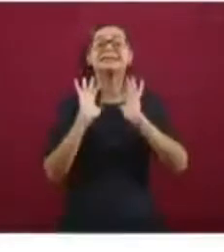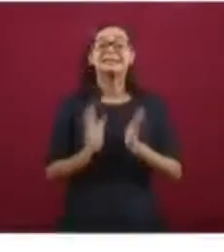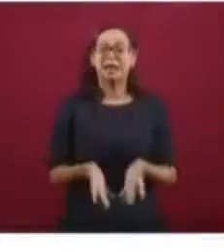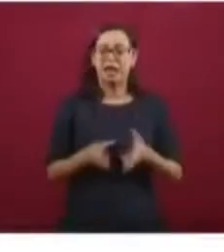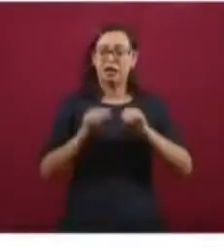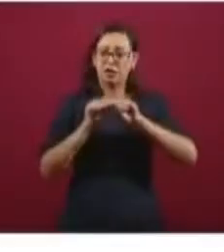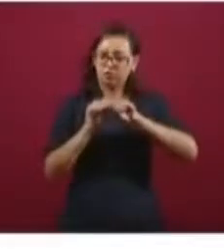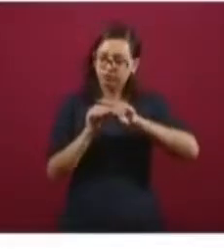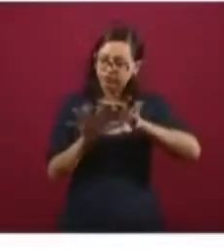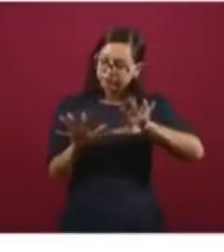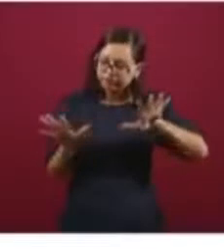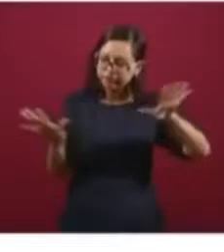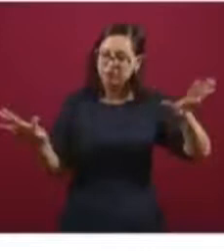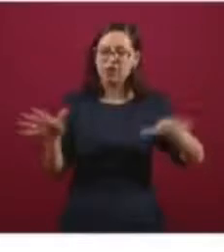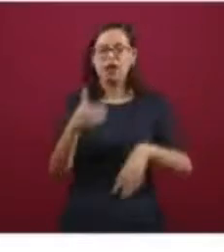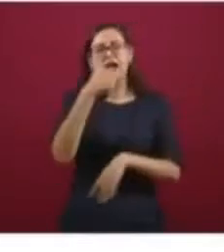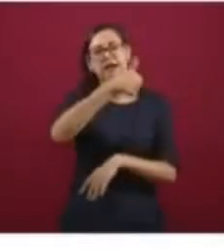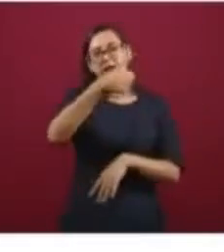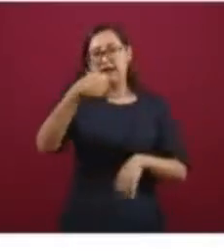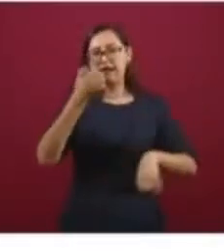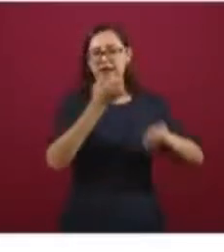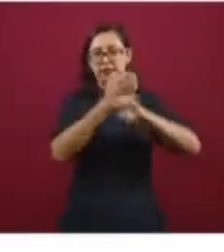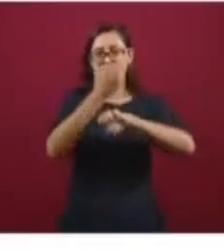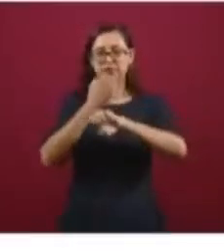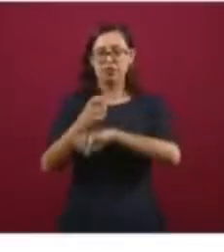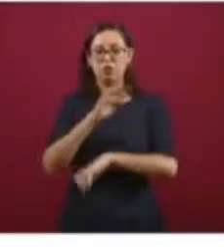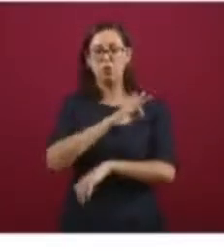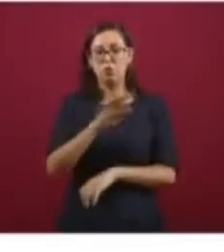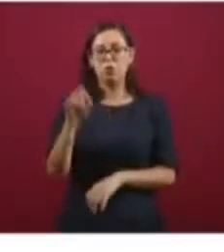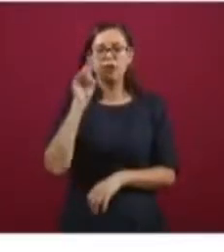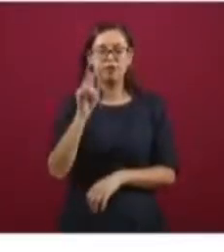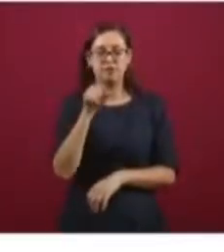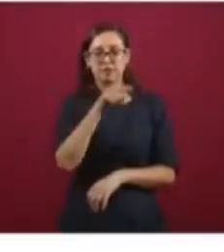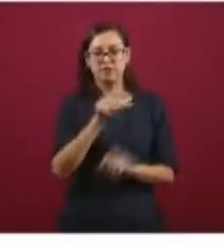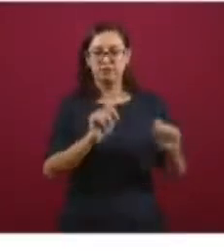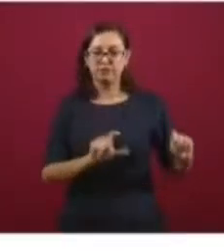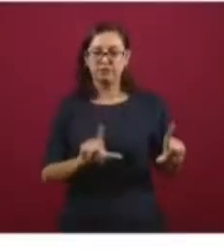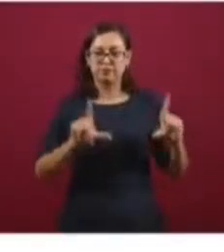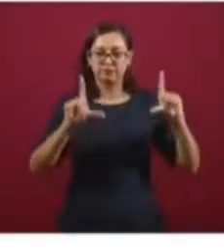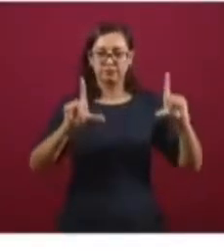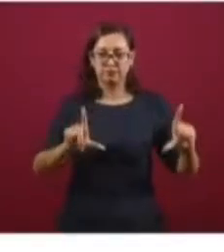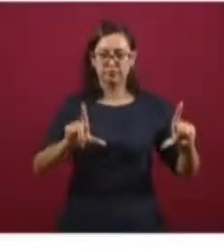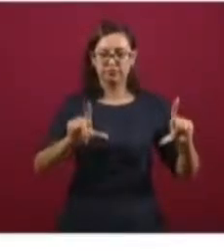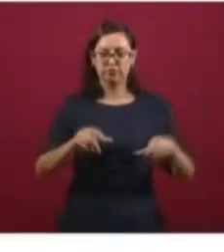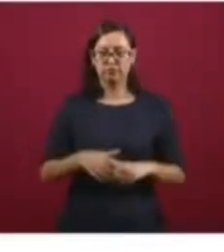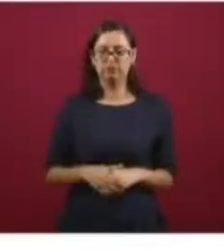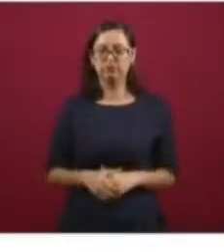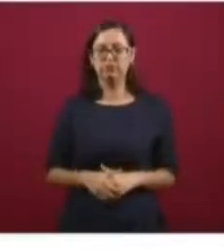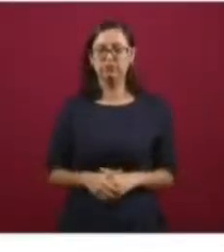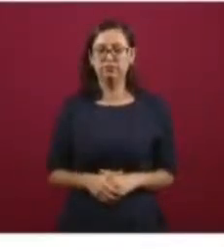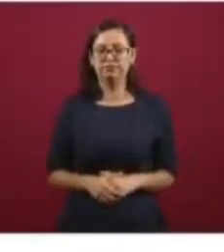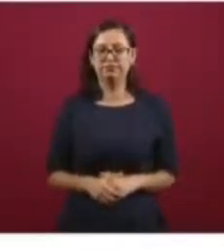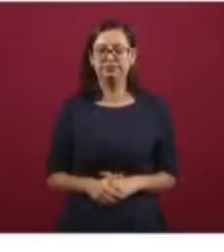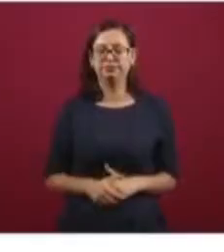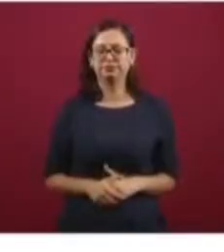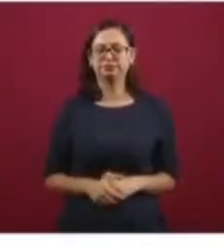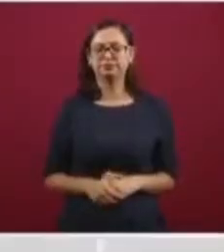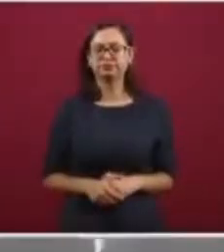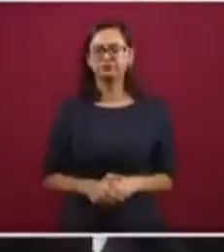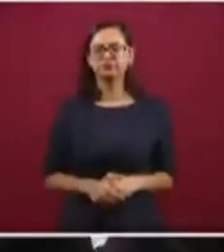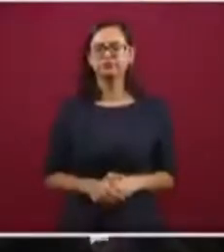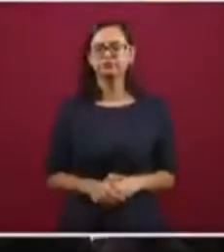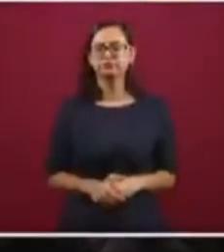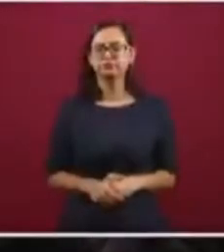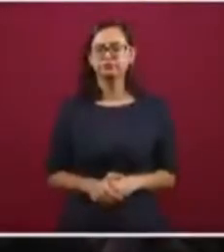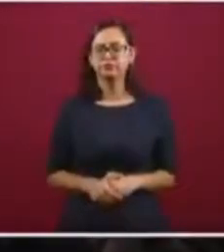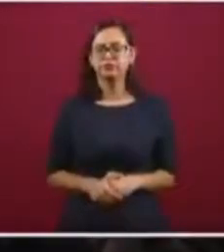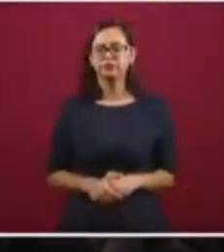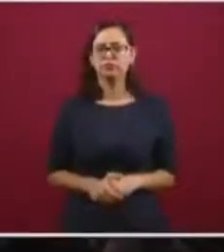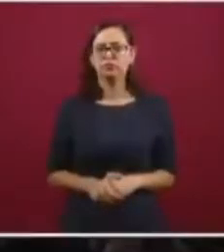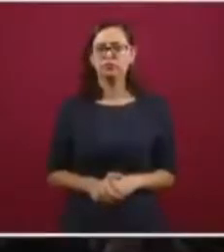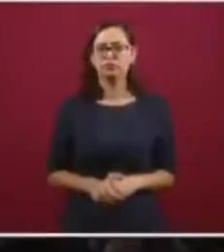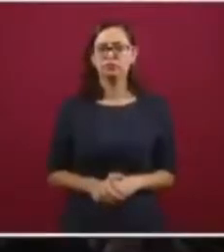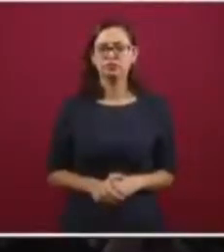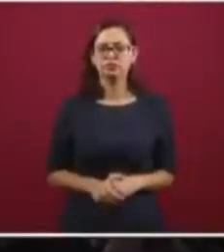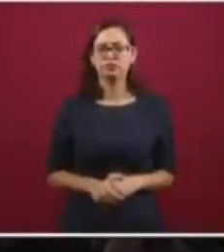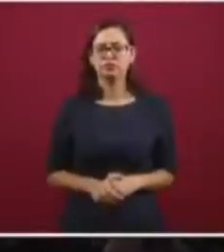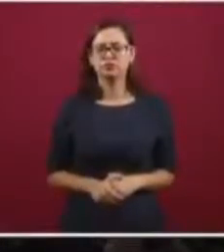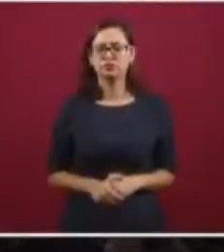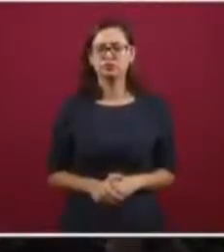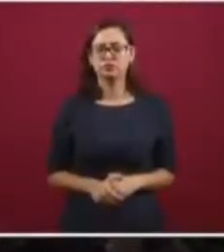en cada uno de los estados como se muestra en la gráfica y como voy a presentar enseguida.